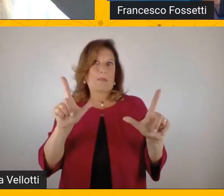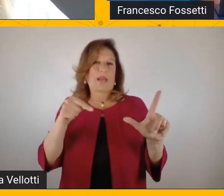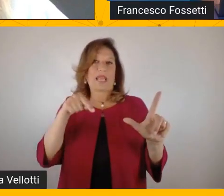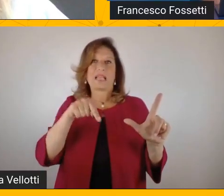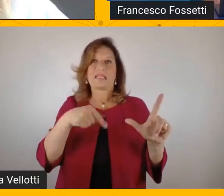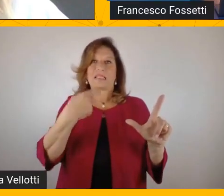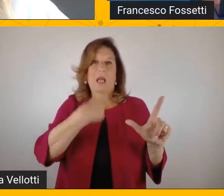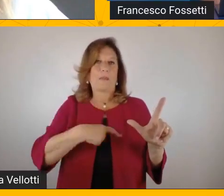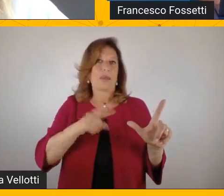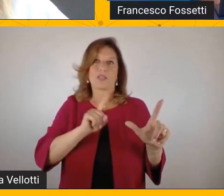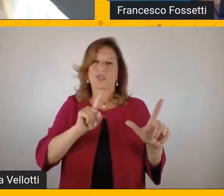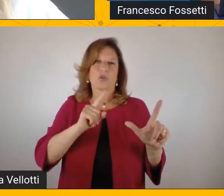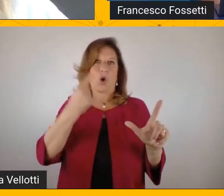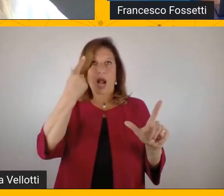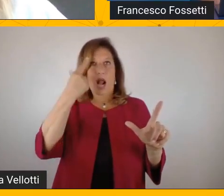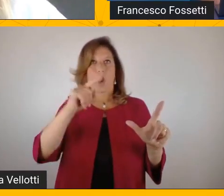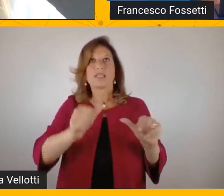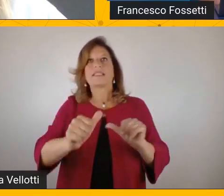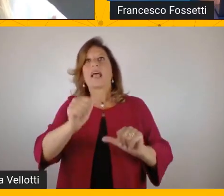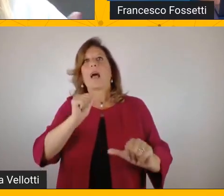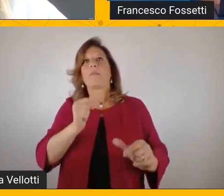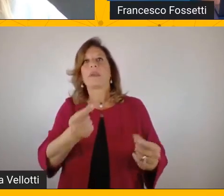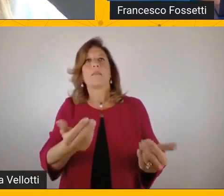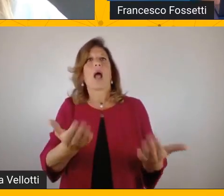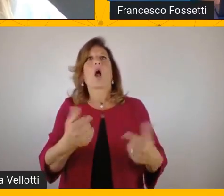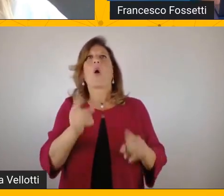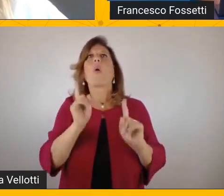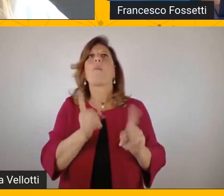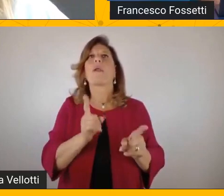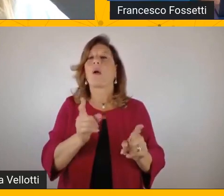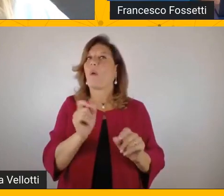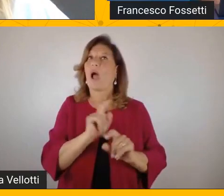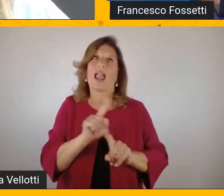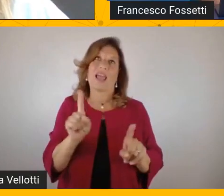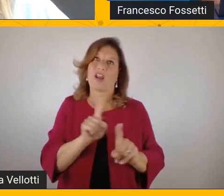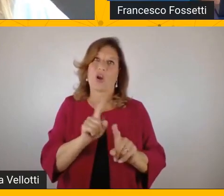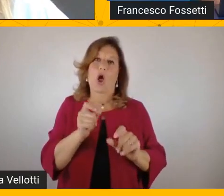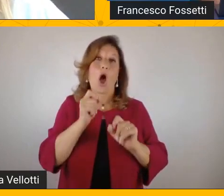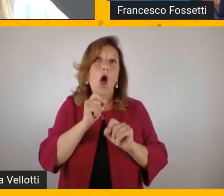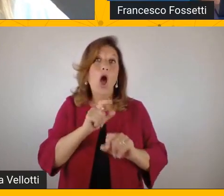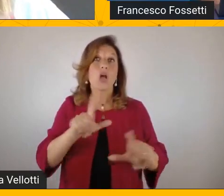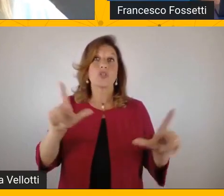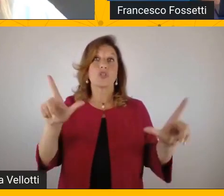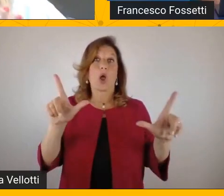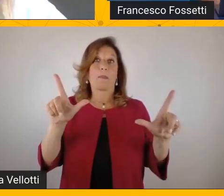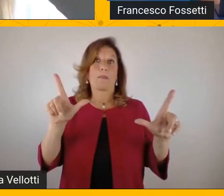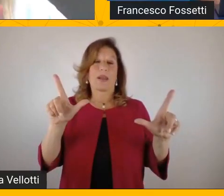Quindi tu non sai che cosa stai acquistando a priori. Hai